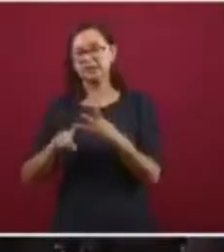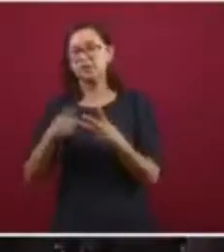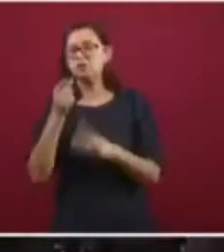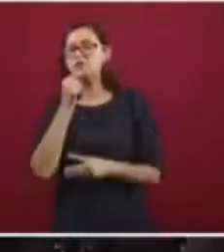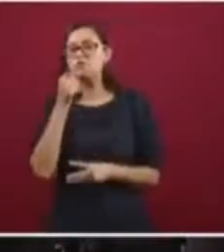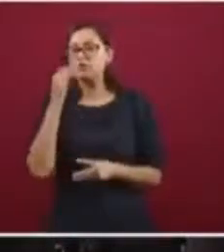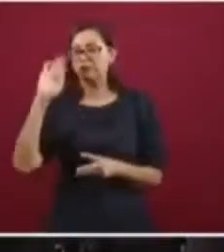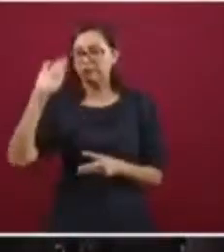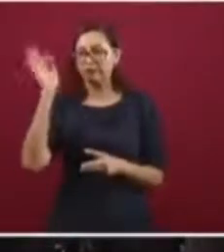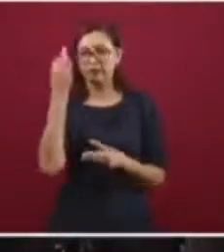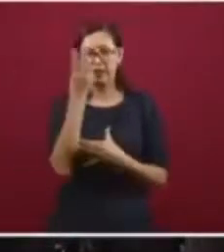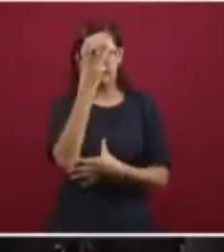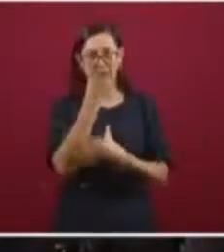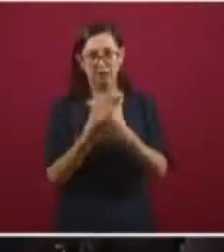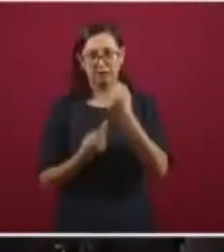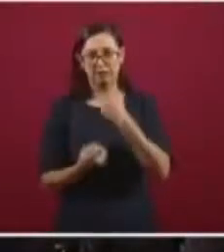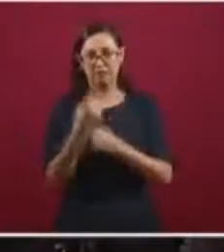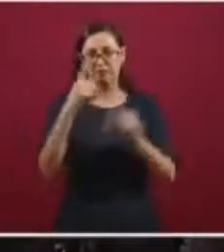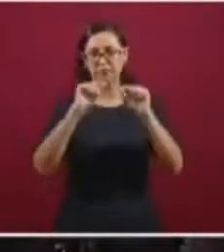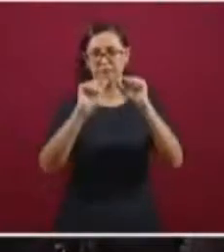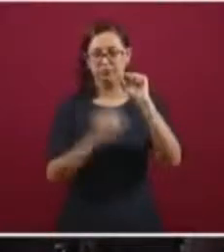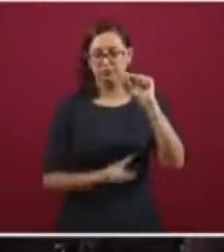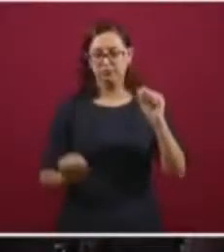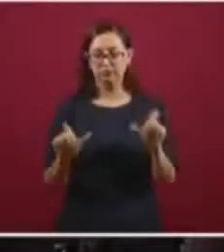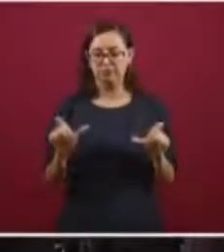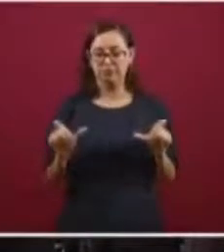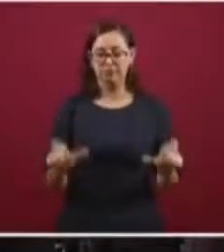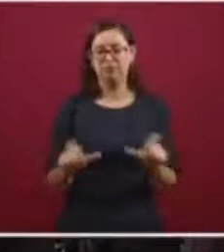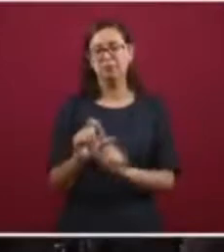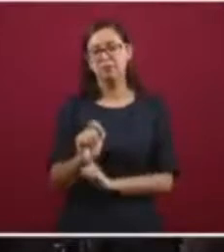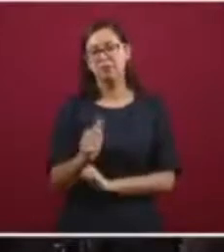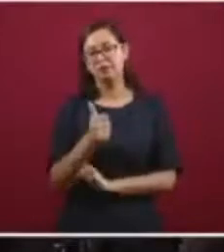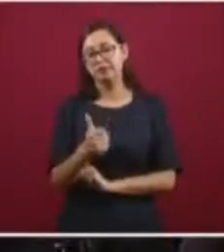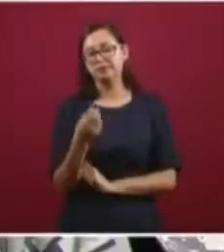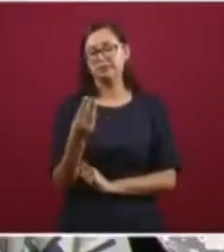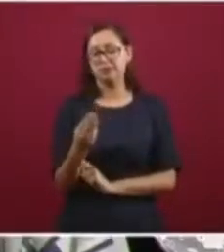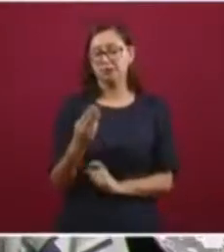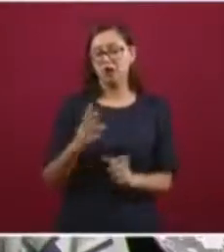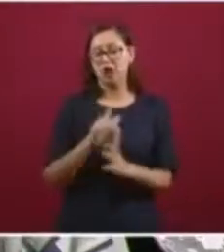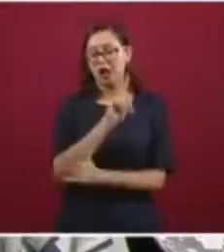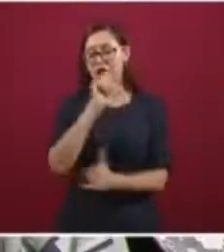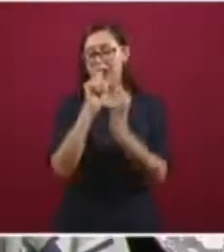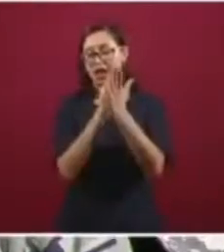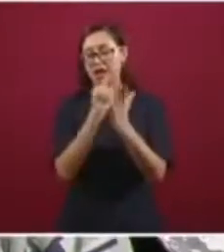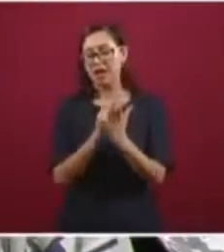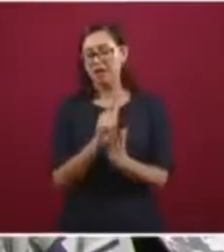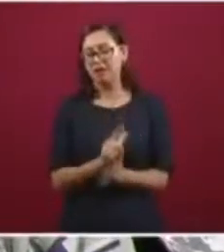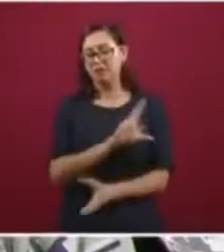El 26 de mayo tuvimos la aprobación de todas las leyes que tienen que ver con la Guardia